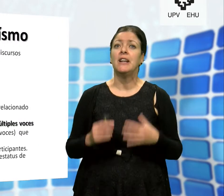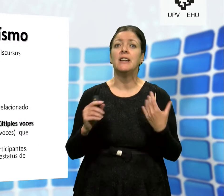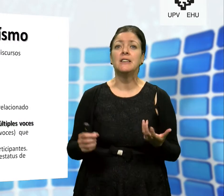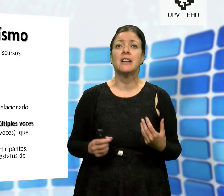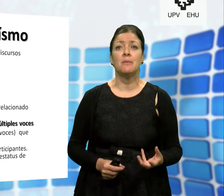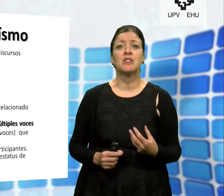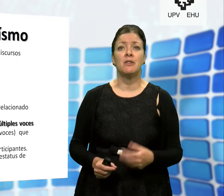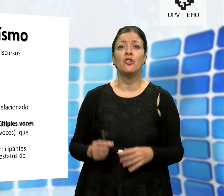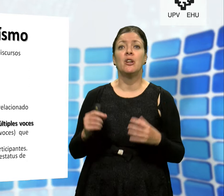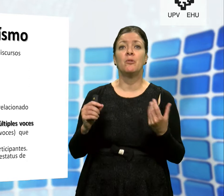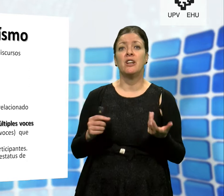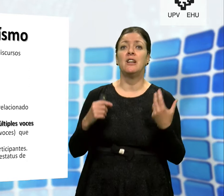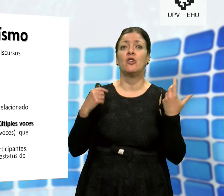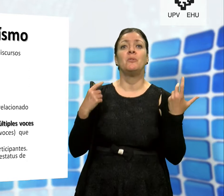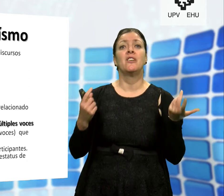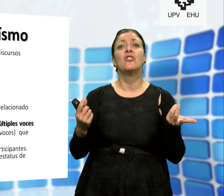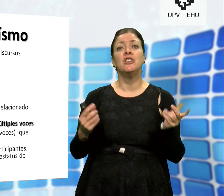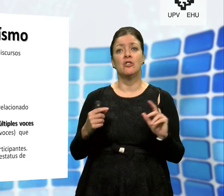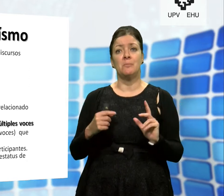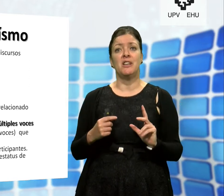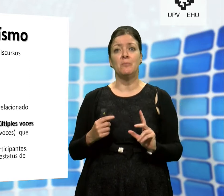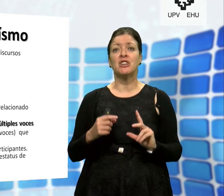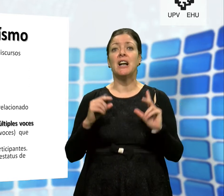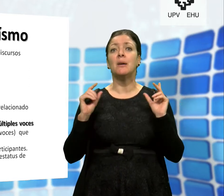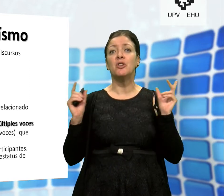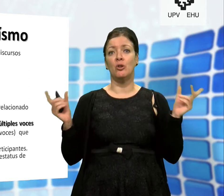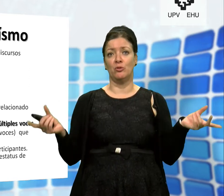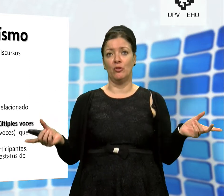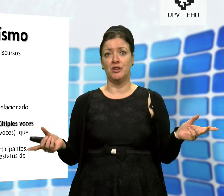En él seguiremos hablando del poder y la dominación y nos remitiremos al ámbito del monologismo.